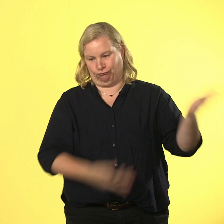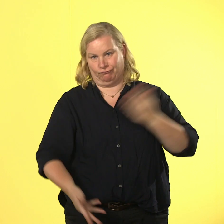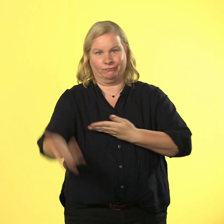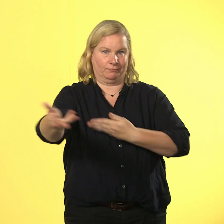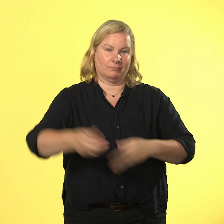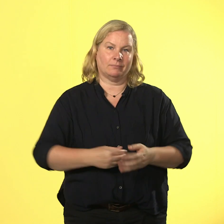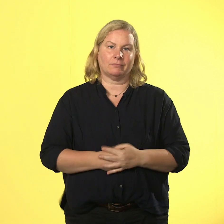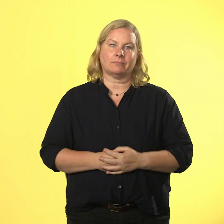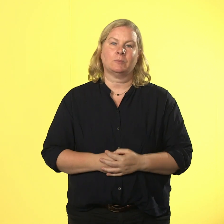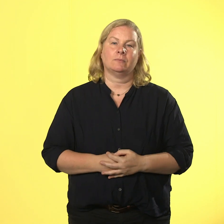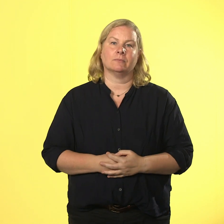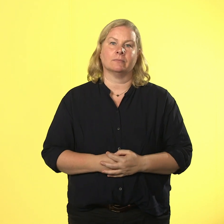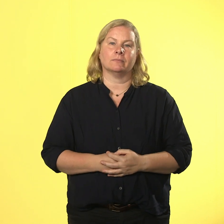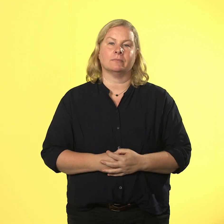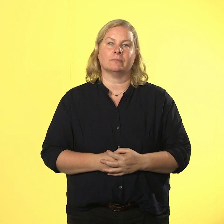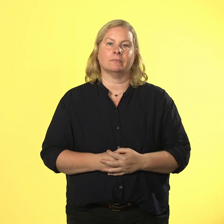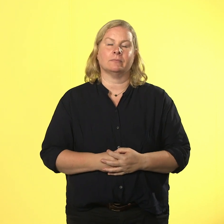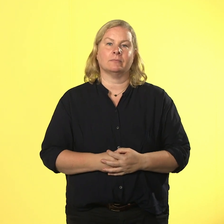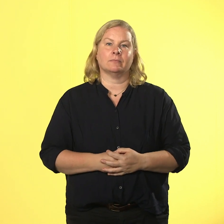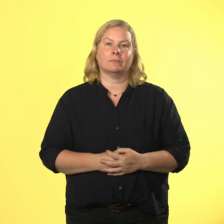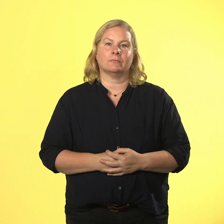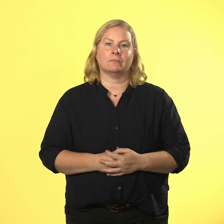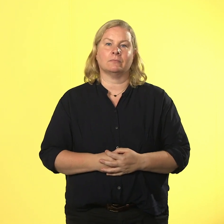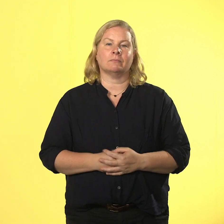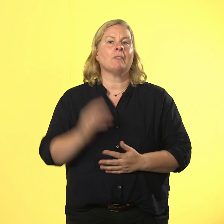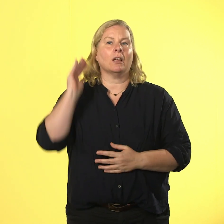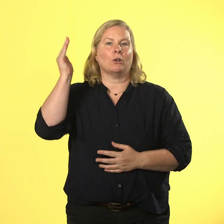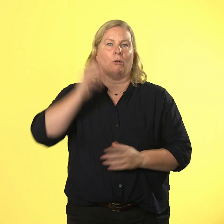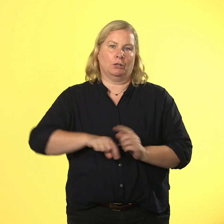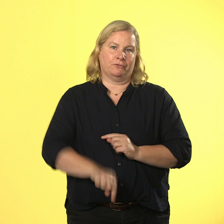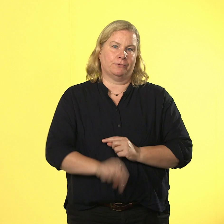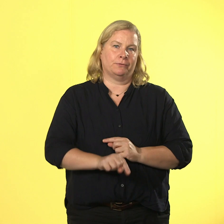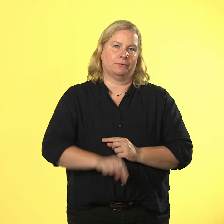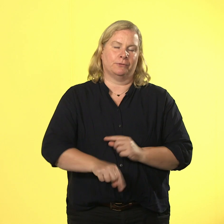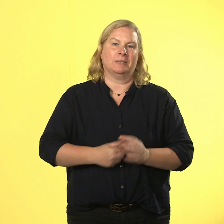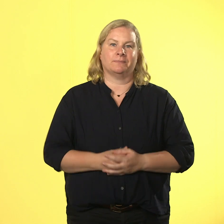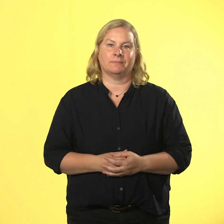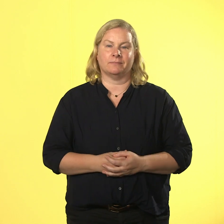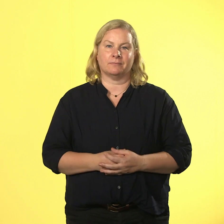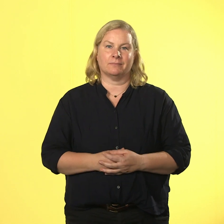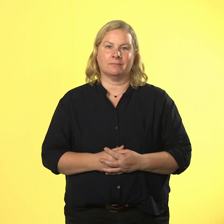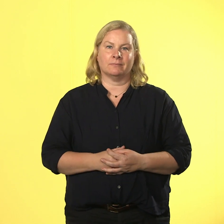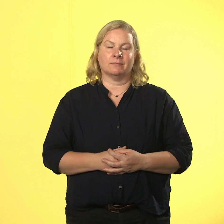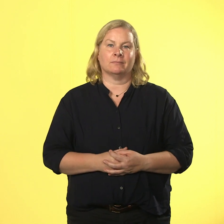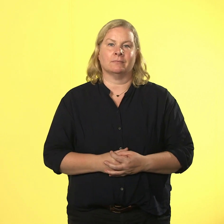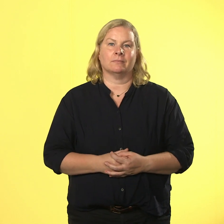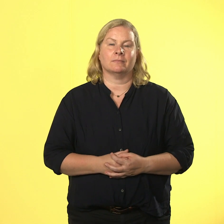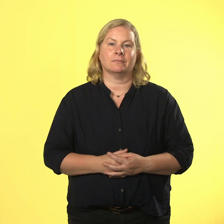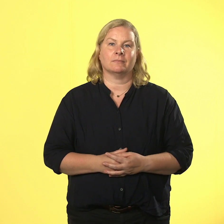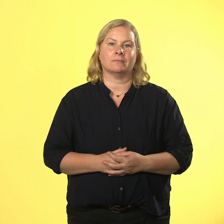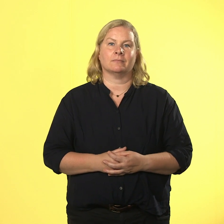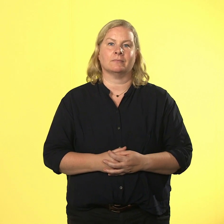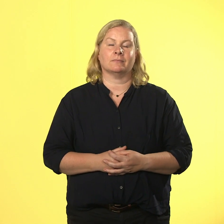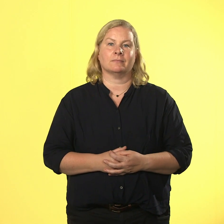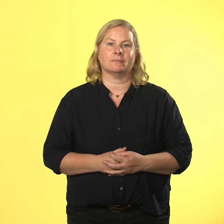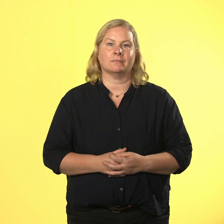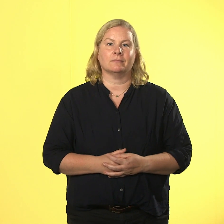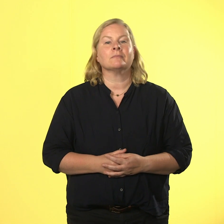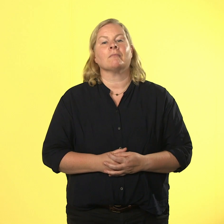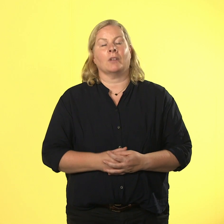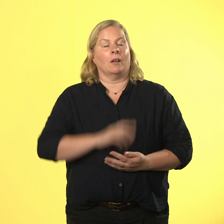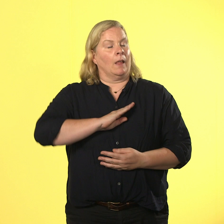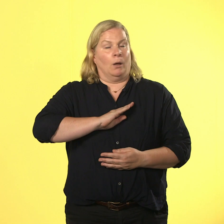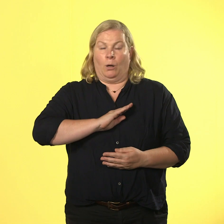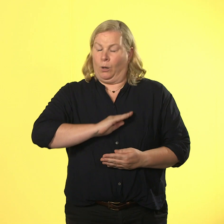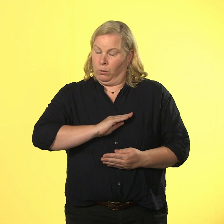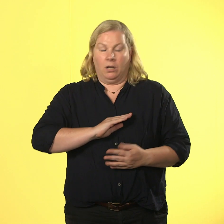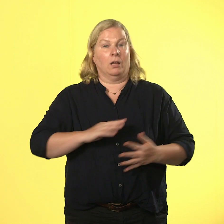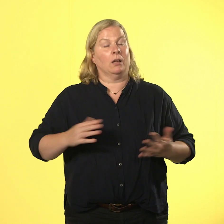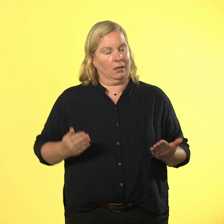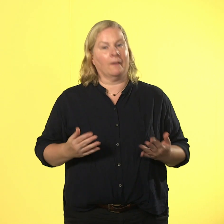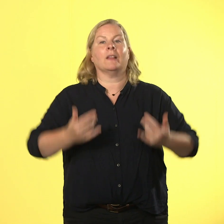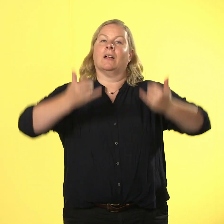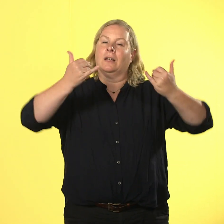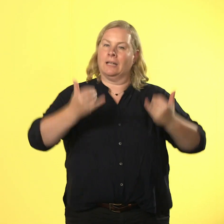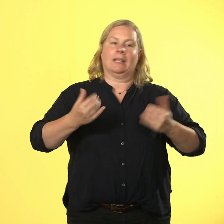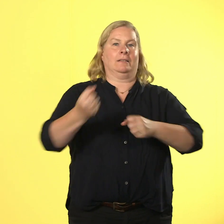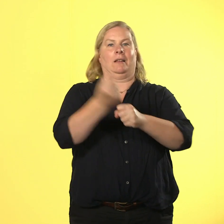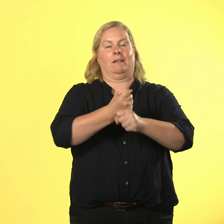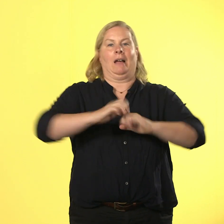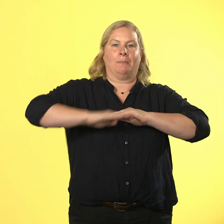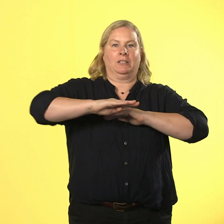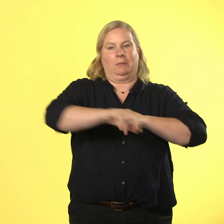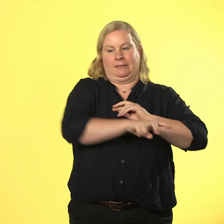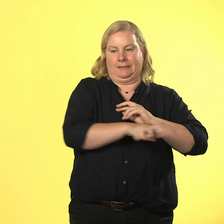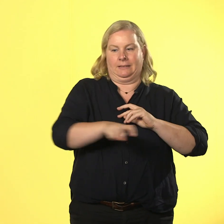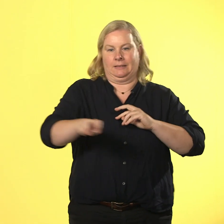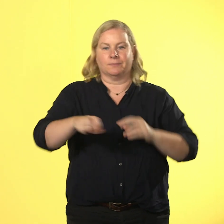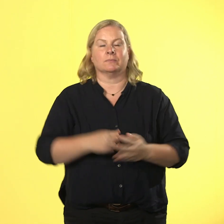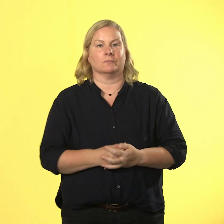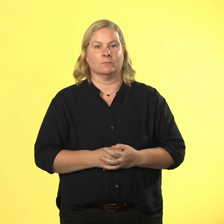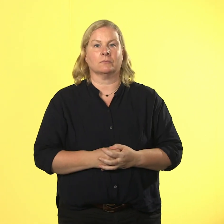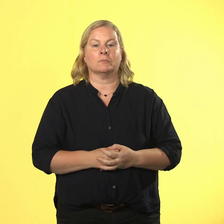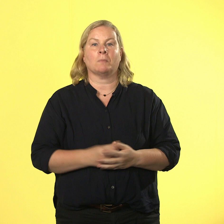voll erleichtert schafft es nils an seinen arbeitsplatz, da herrscht miese stimmung.